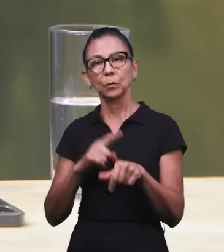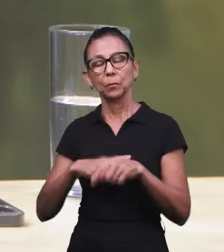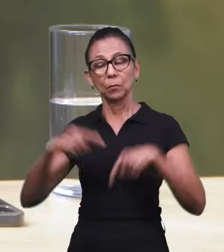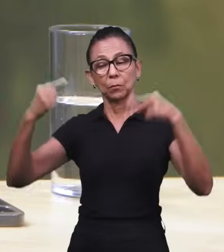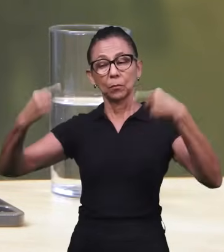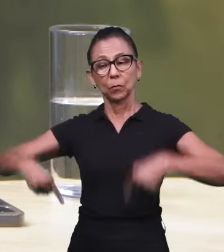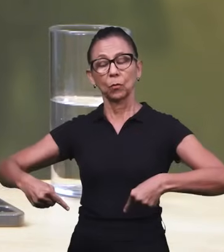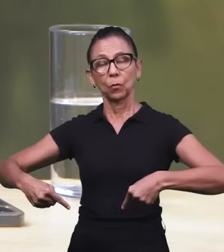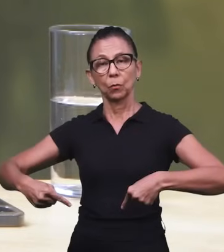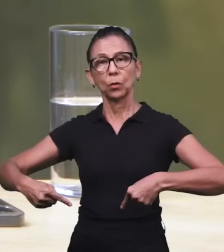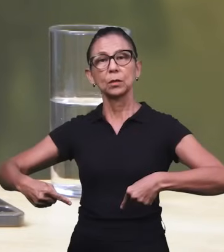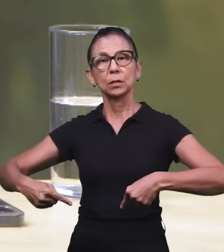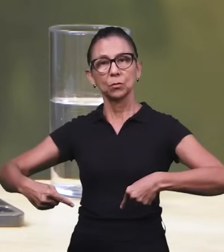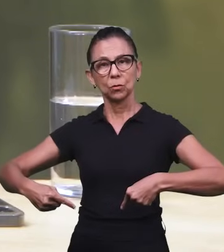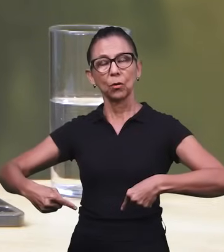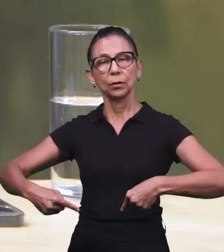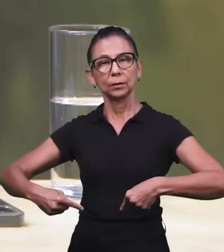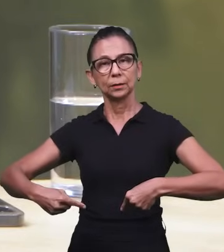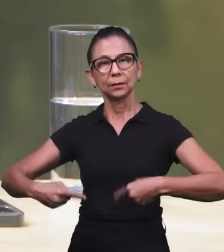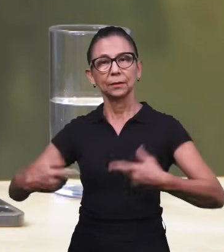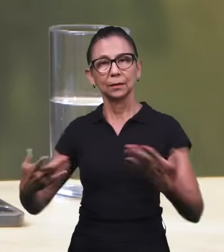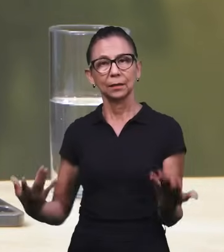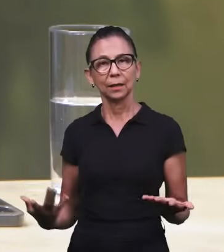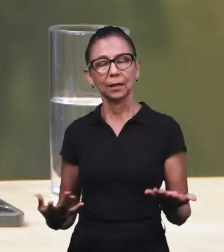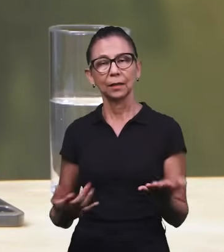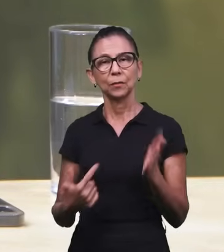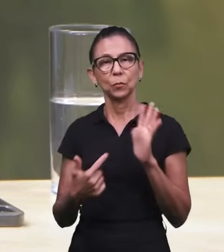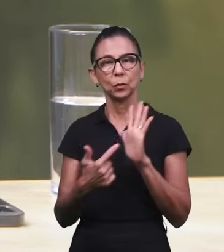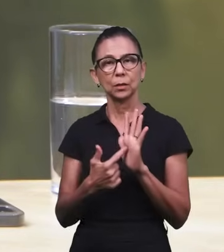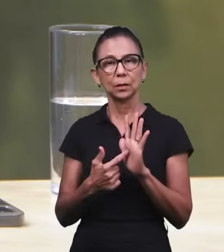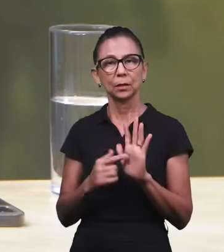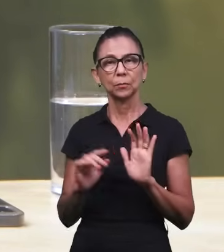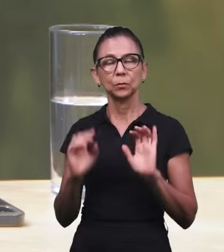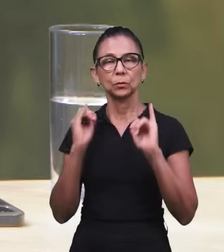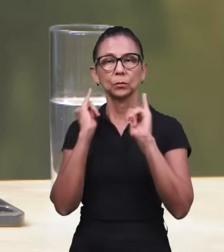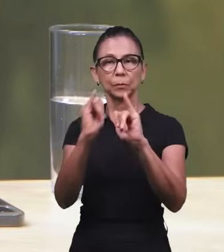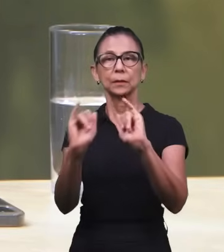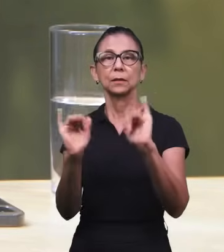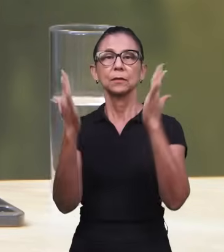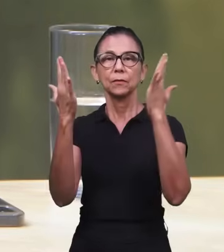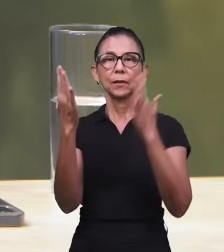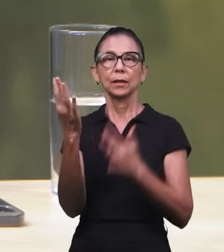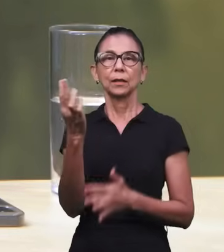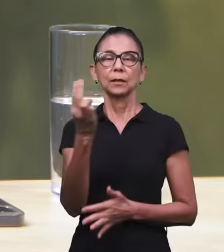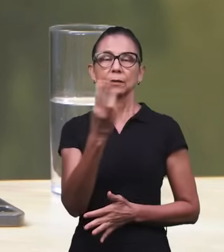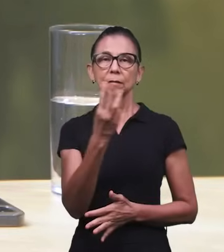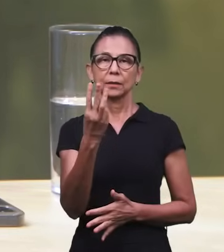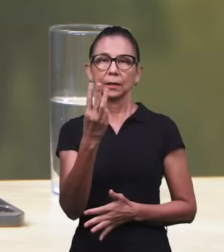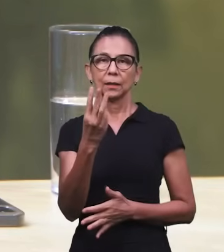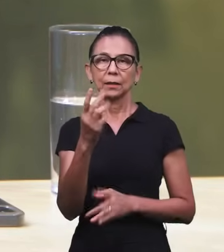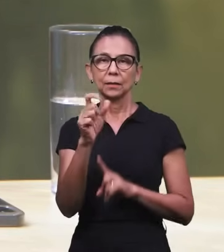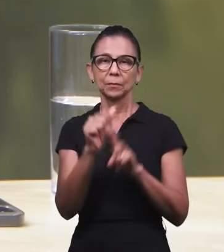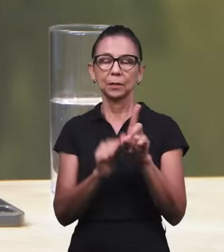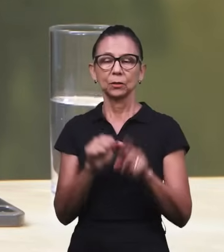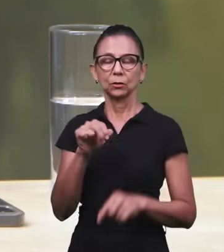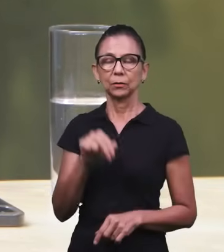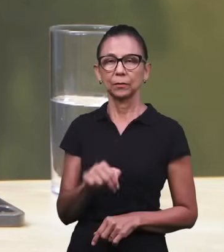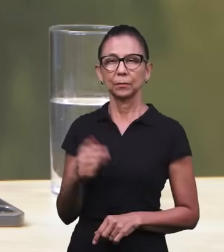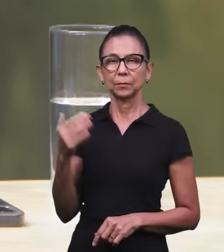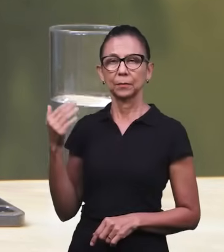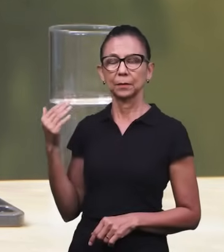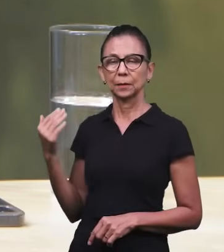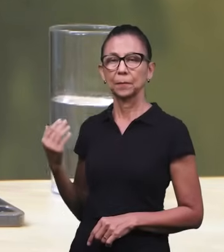três né do dia 26 de novembro e você não que se você por acaso não eh assistiu ainda não acessou